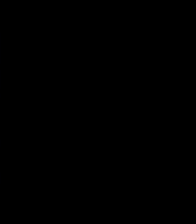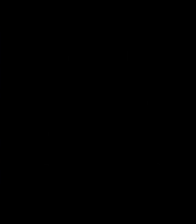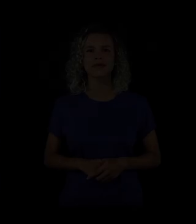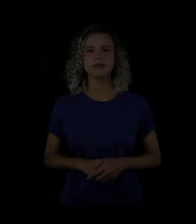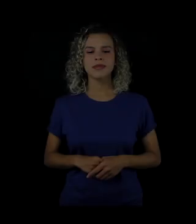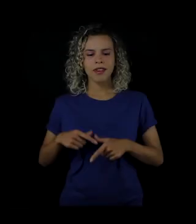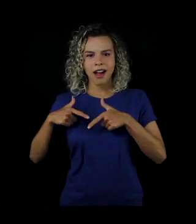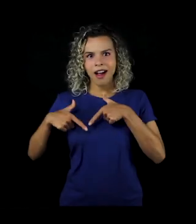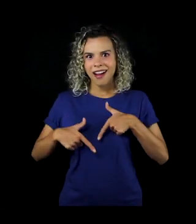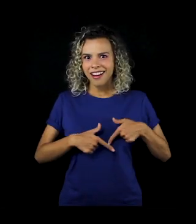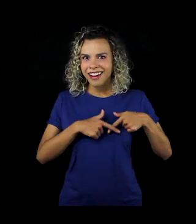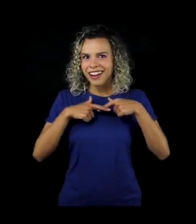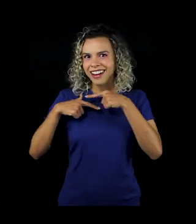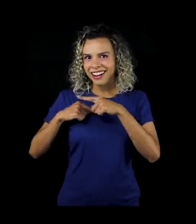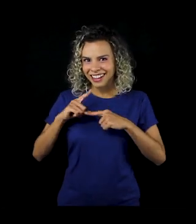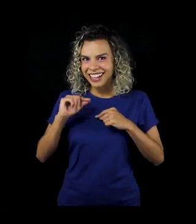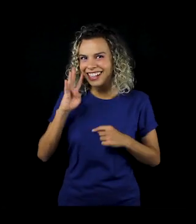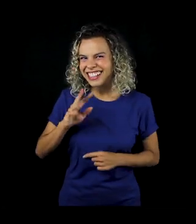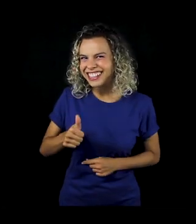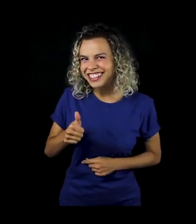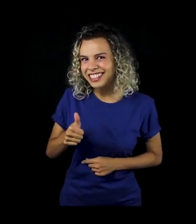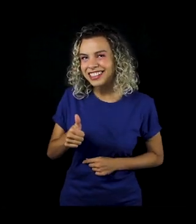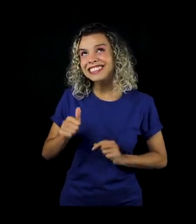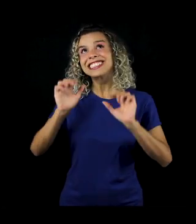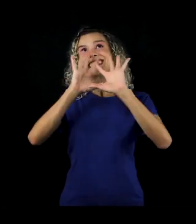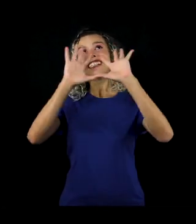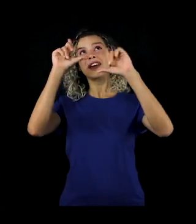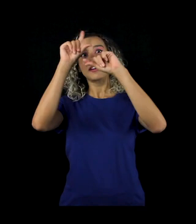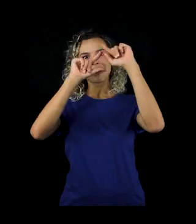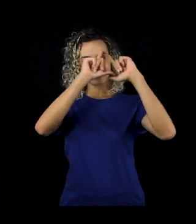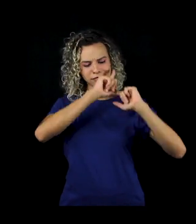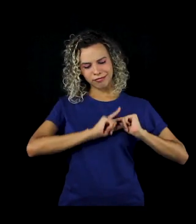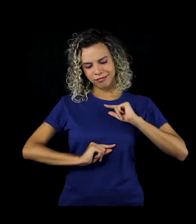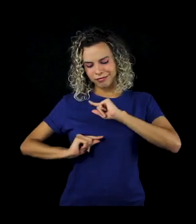Legal, não é? A estrela do céu veio parar no nosso corpo.